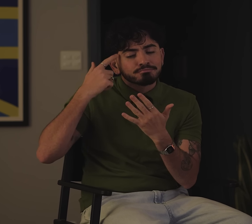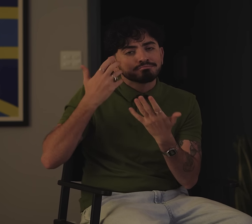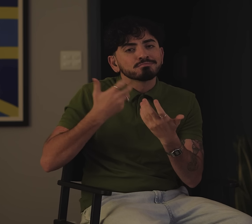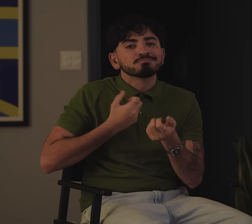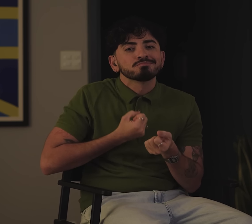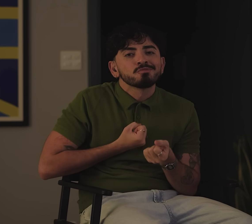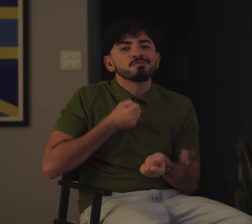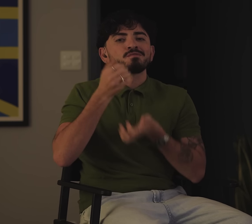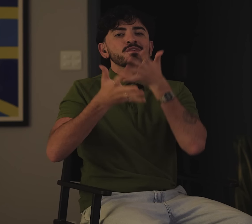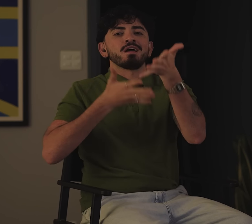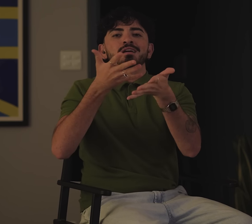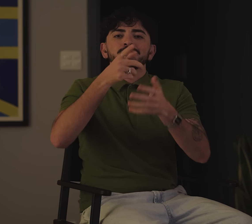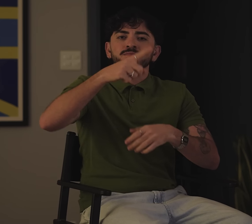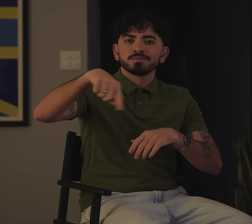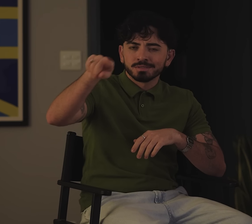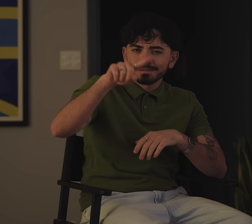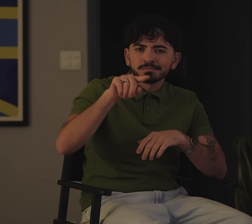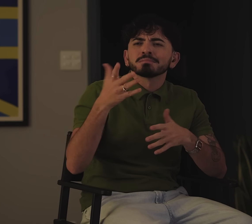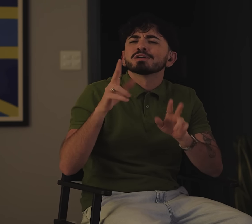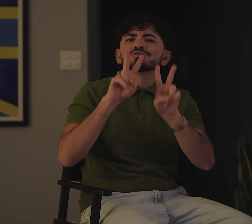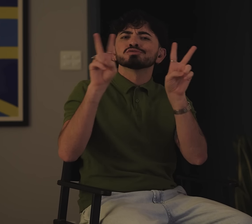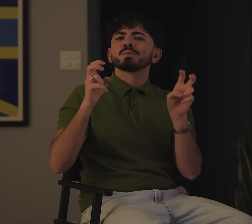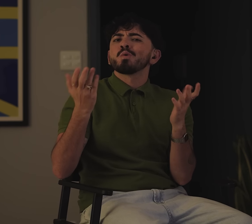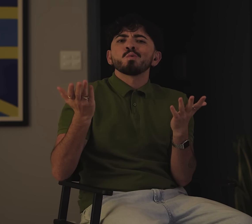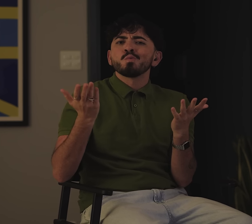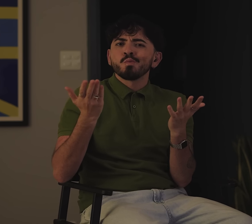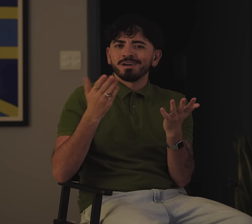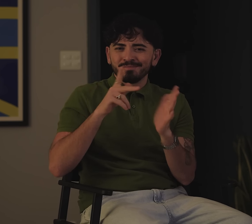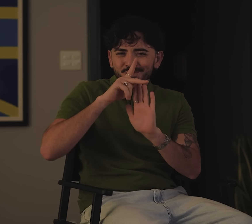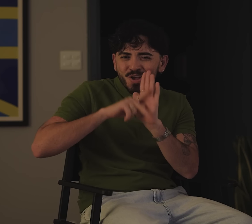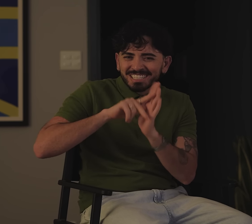Então quero falar com vocês que tomei uma decisão importante